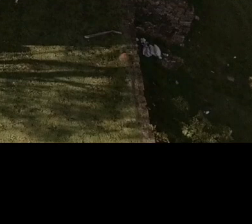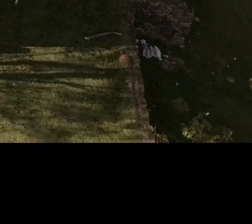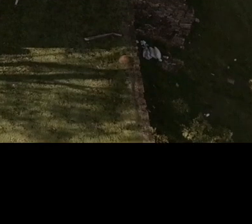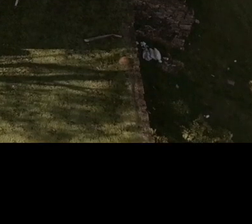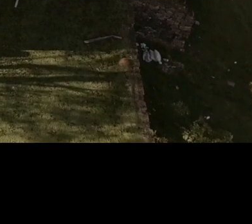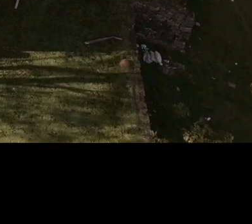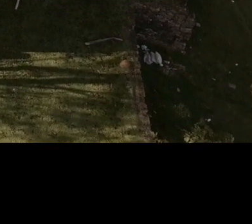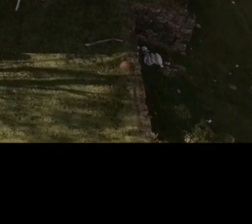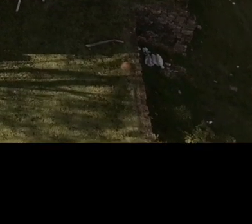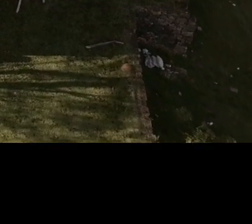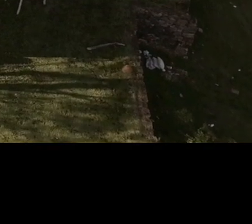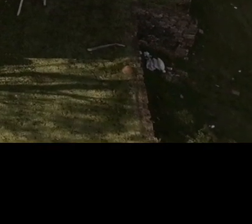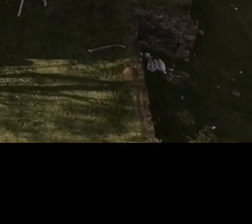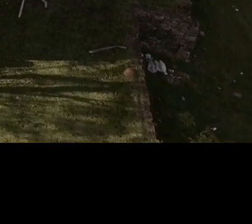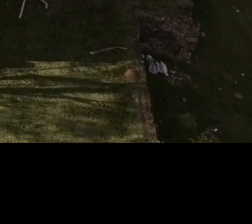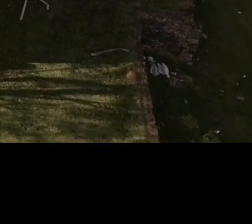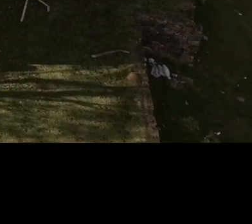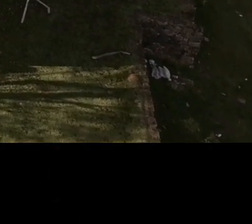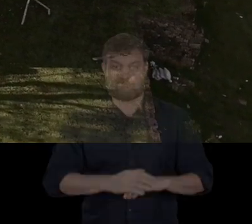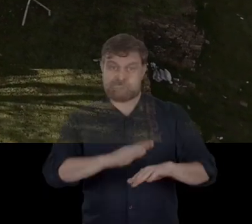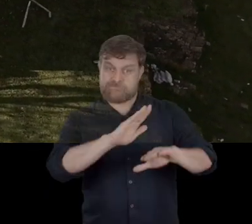Quando uma empresa ela consegue fazer